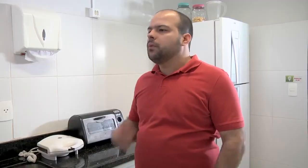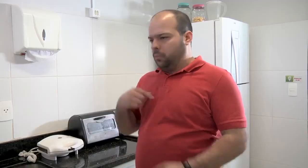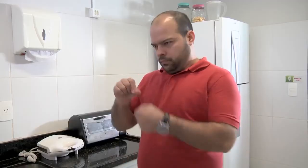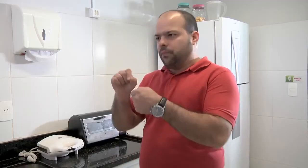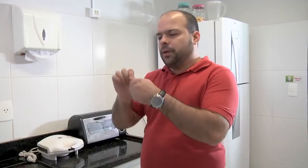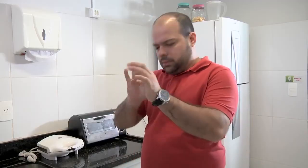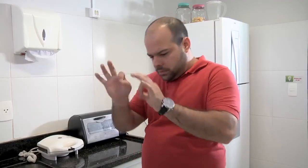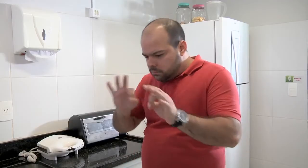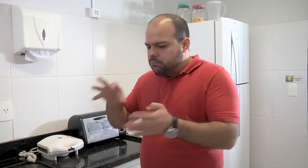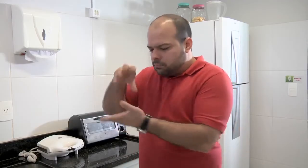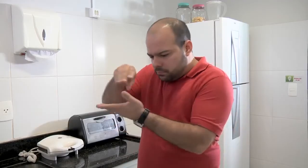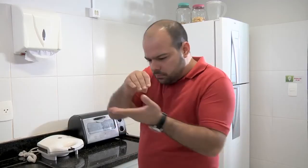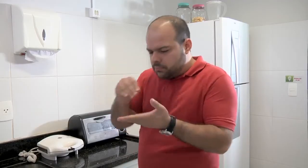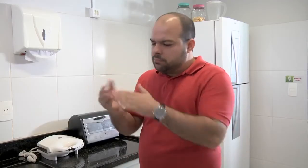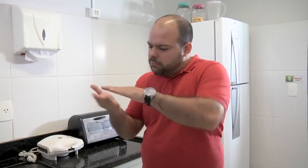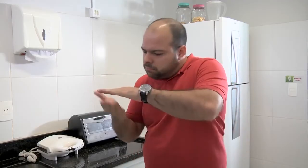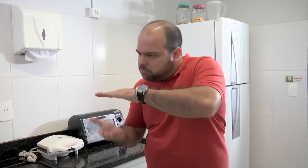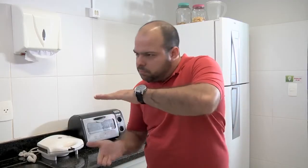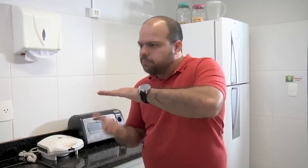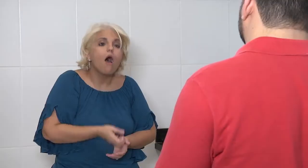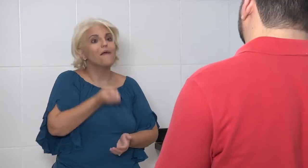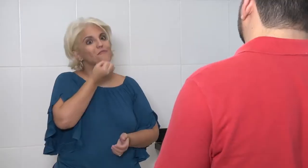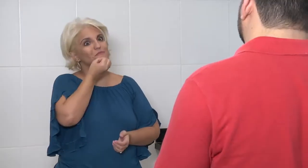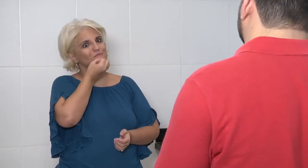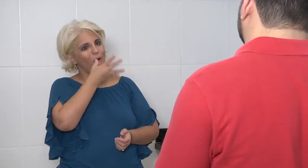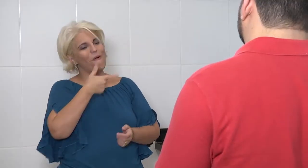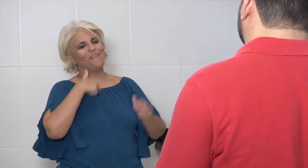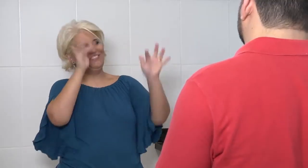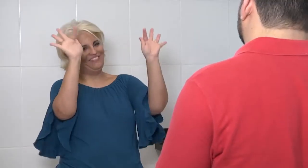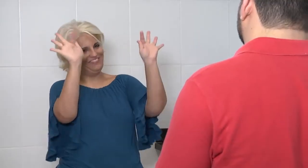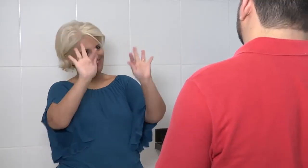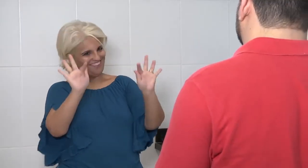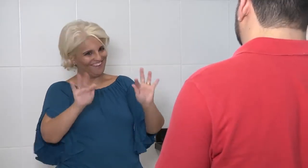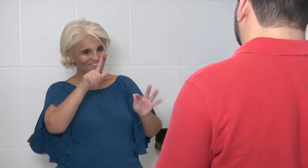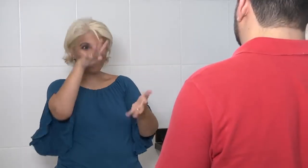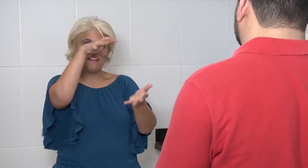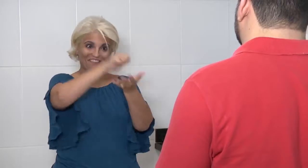Ah sim, todos os documentos Que bom, fico feliz por ter conseguido fazer a matrícula